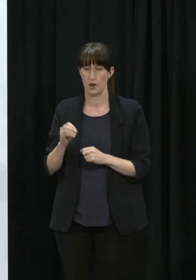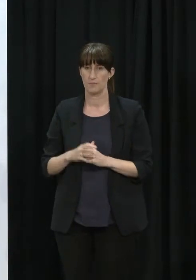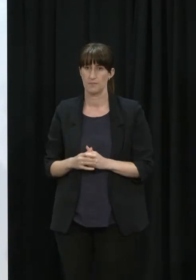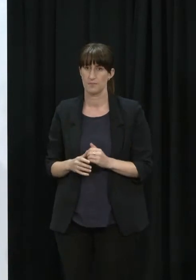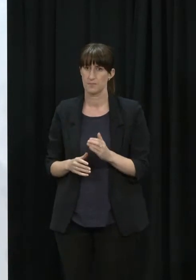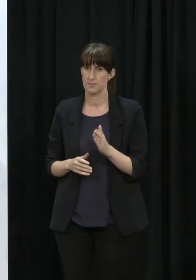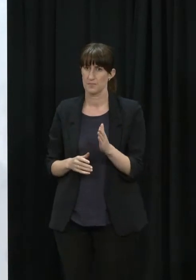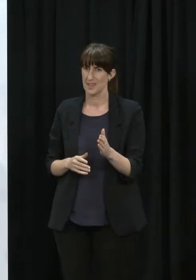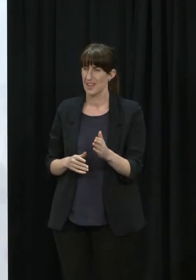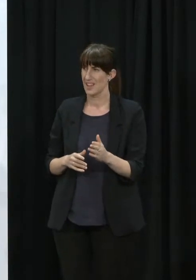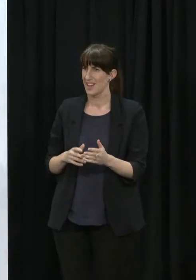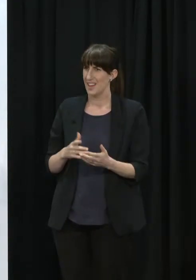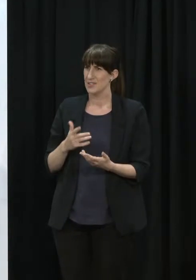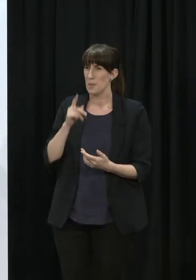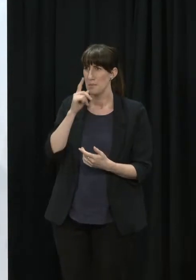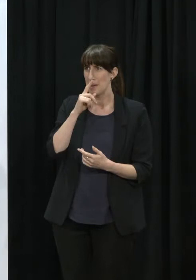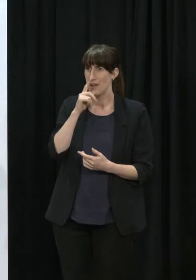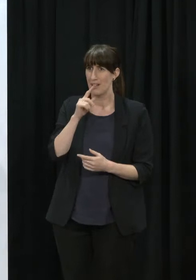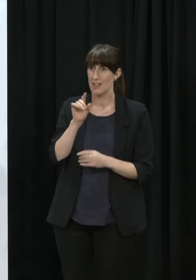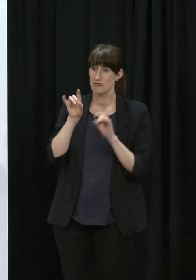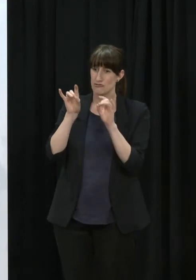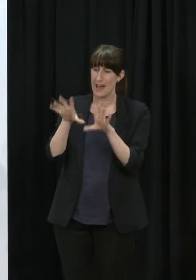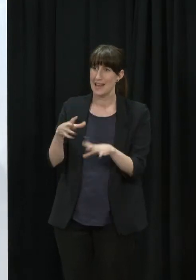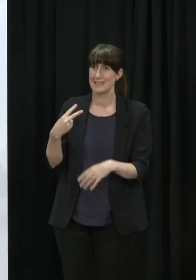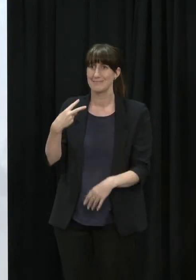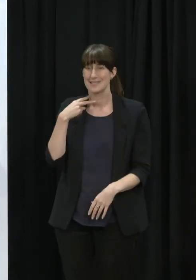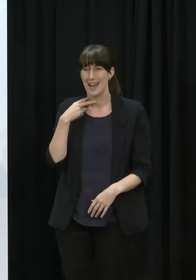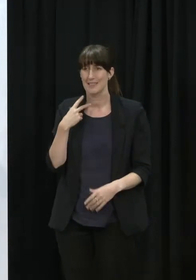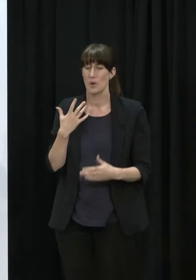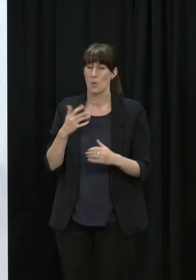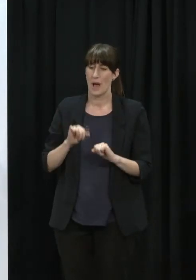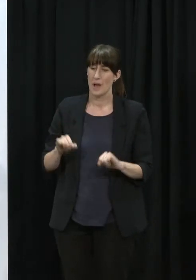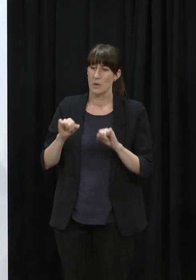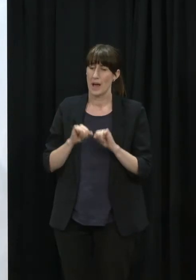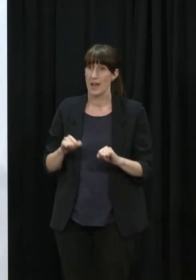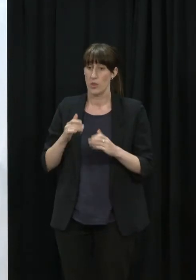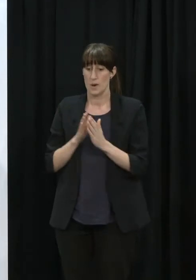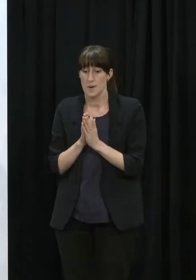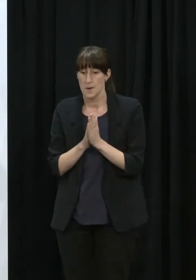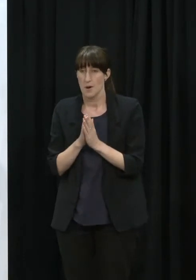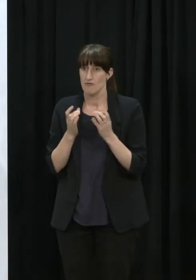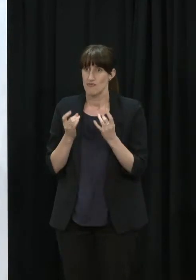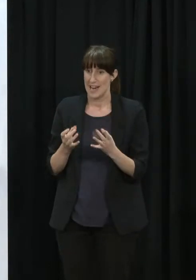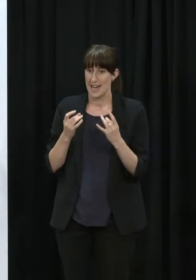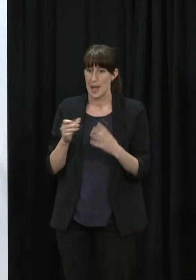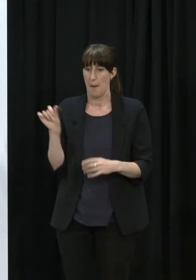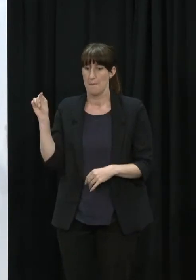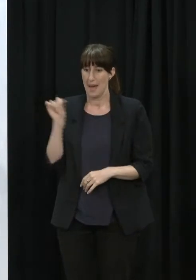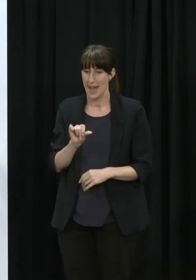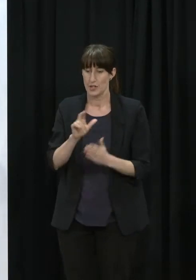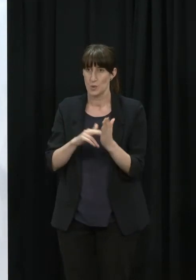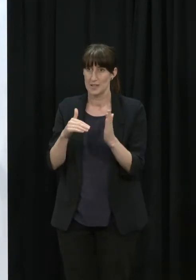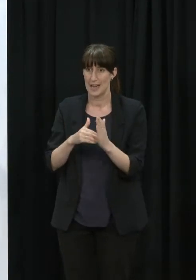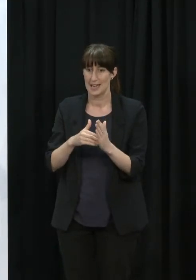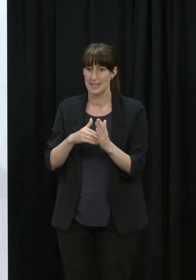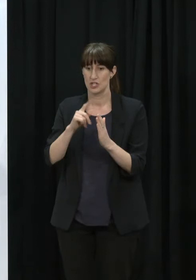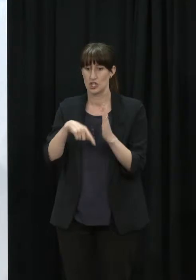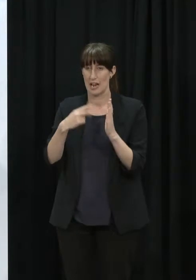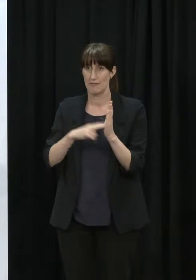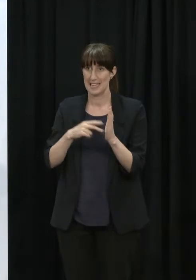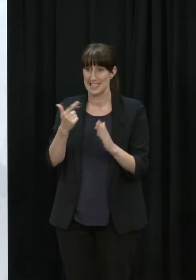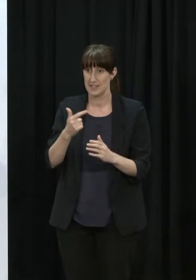te toru o nga horopeta ka tino